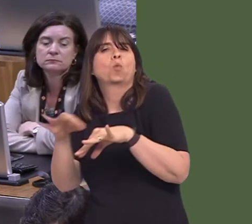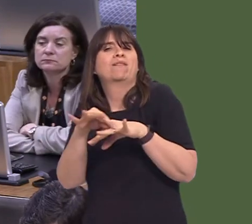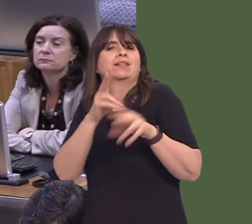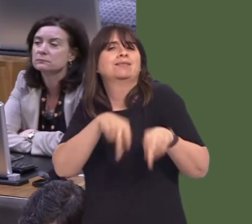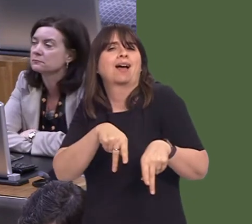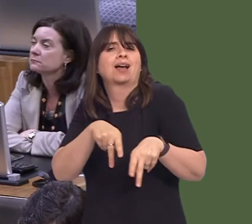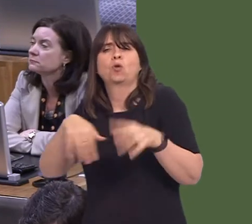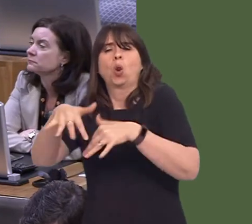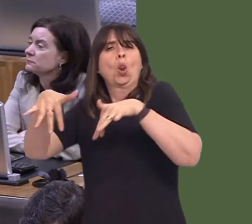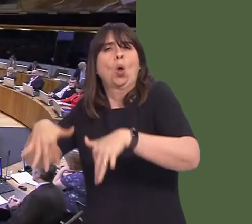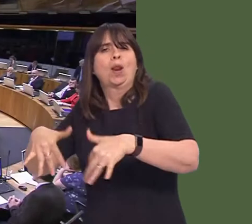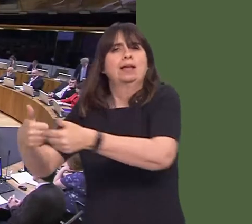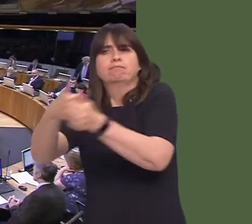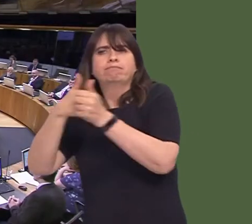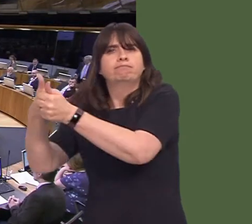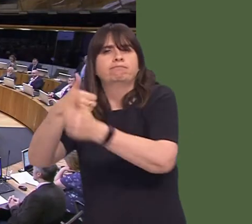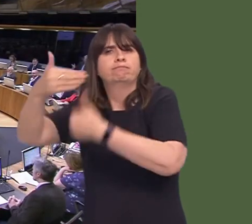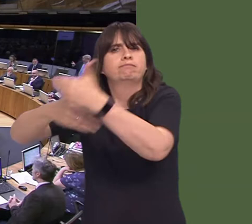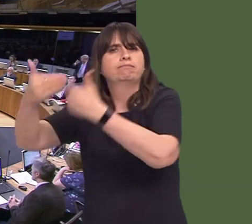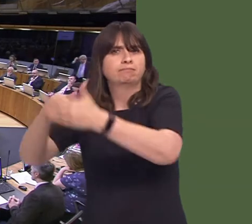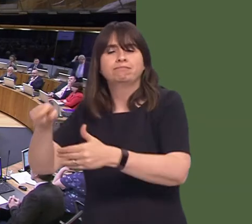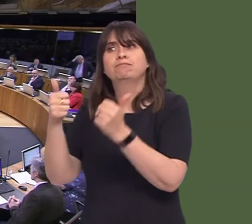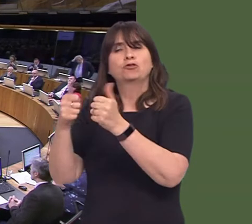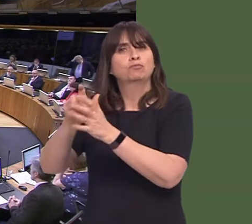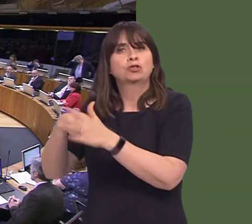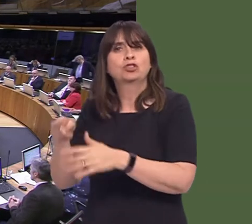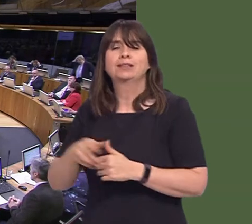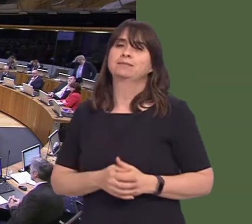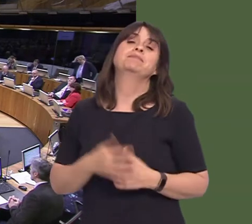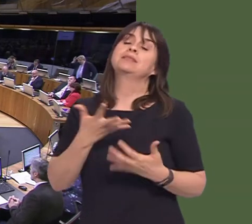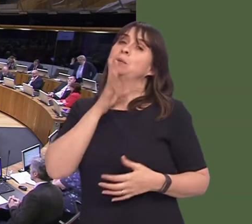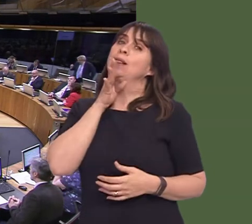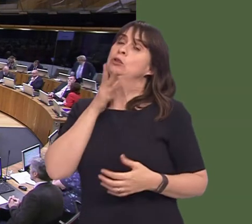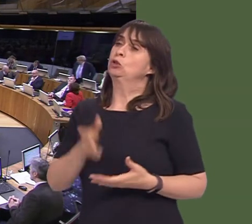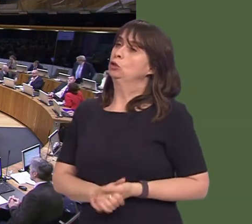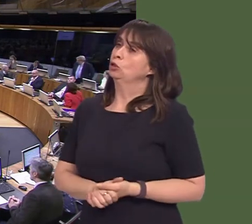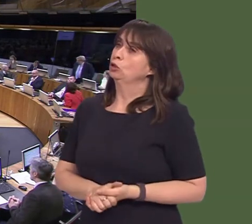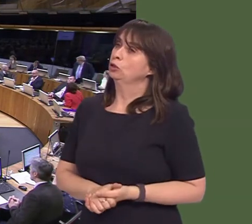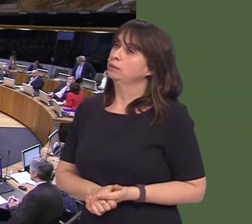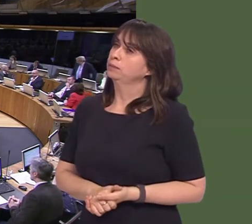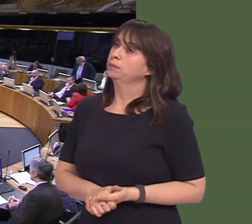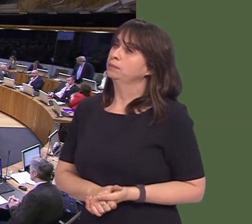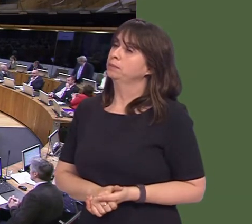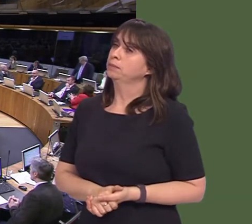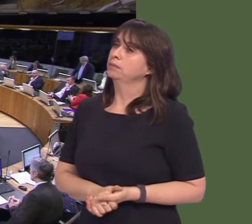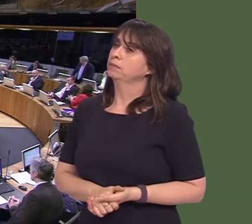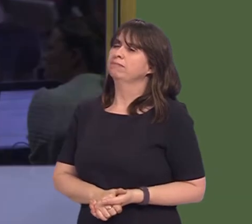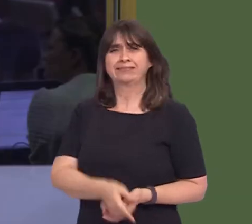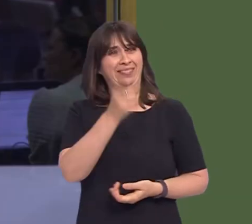Dai Lloyd AM: Ie, dyna ydy'r pwynt sylfaenol yn deillio o'n hadroddiad ni fel pwyllgor